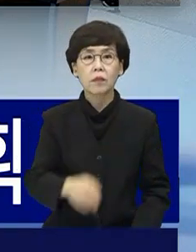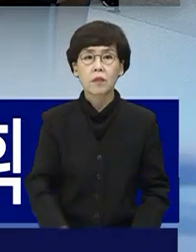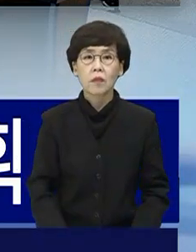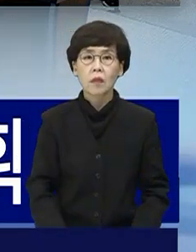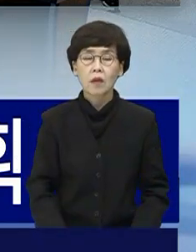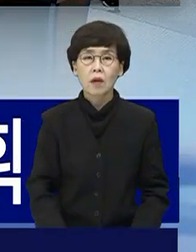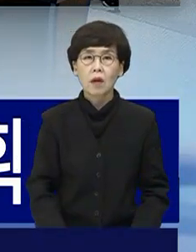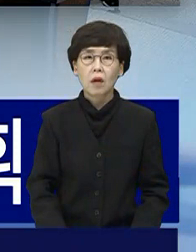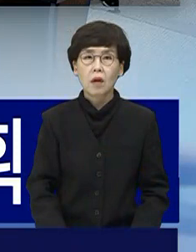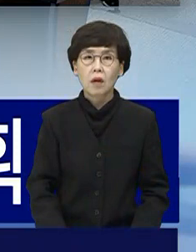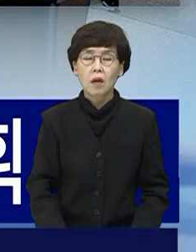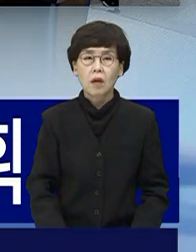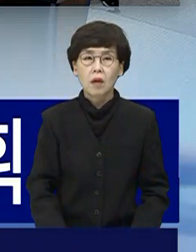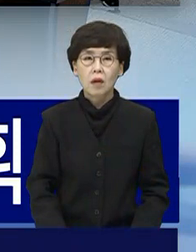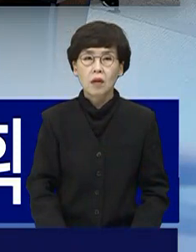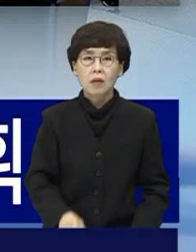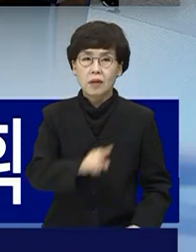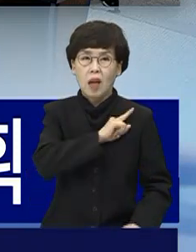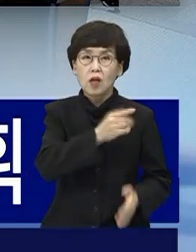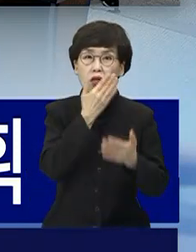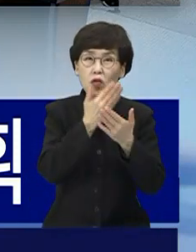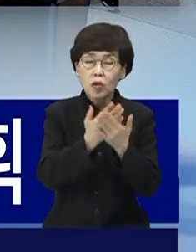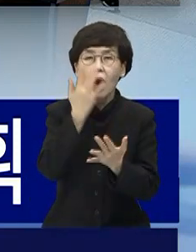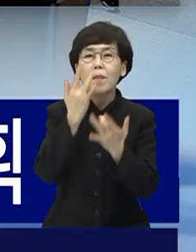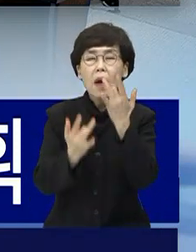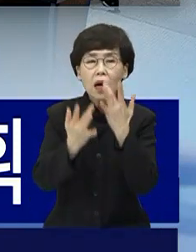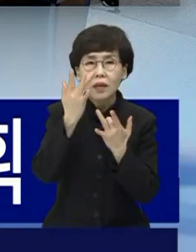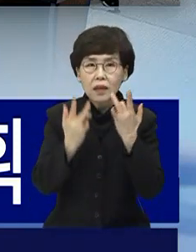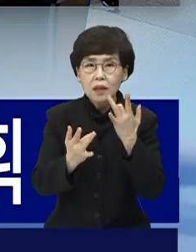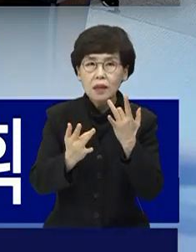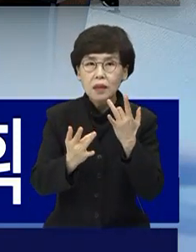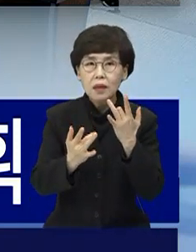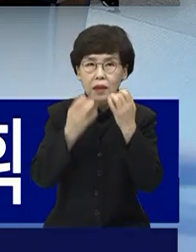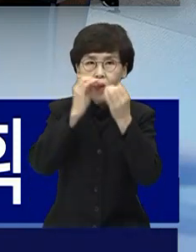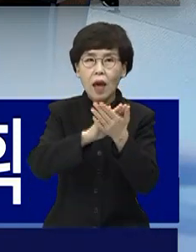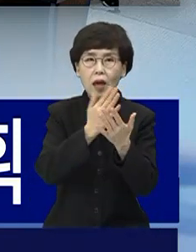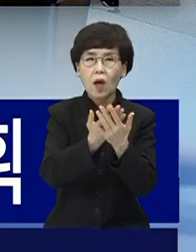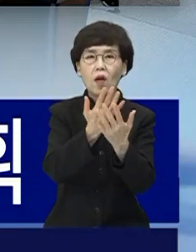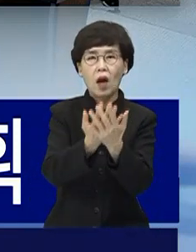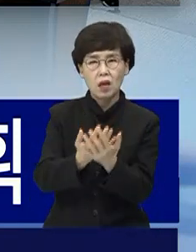알맹이 없는 맹탕 개혁안이라는 비판을 피하기 어려울 것으로 보입니다. 남주현 기자입니다.